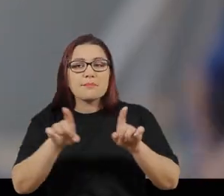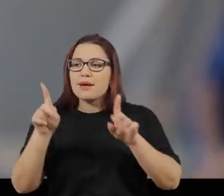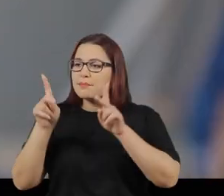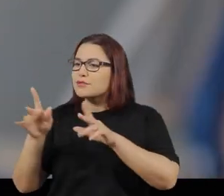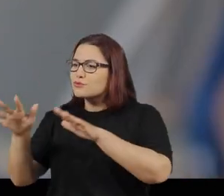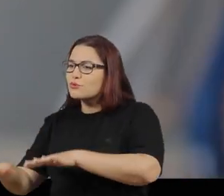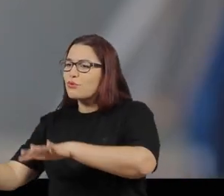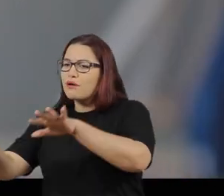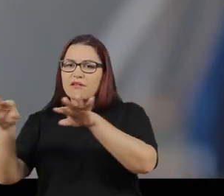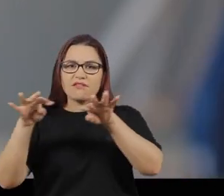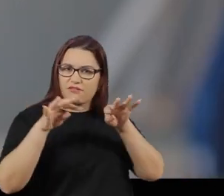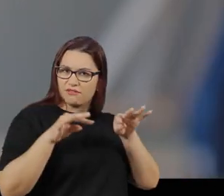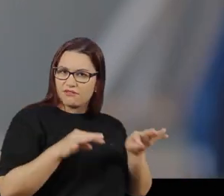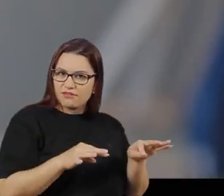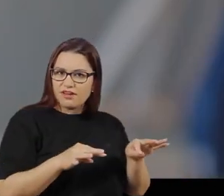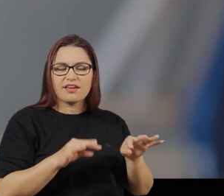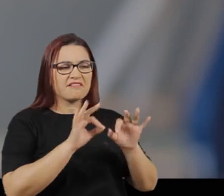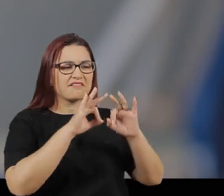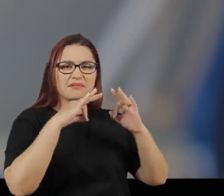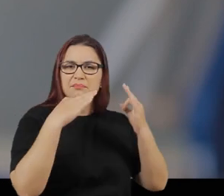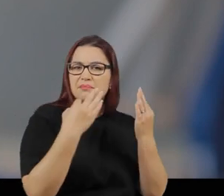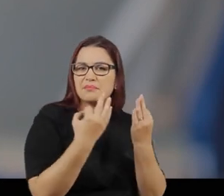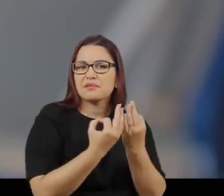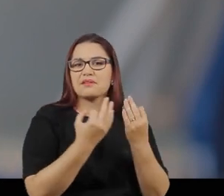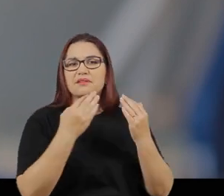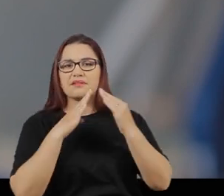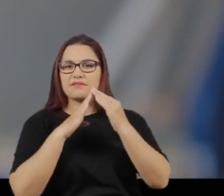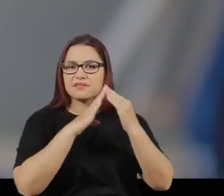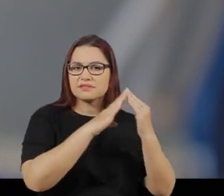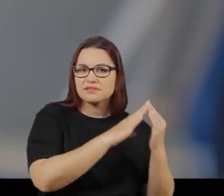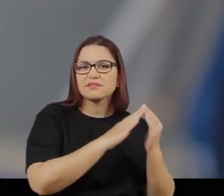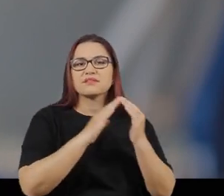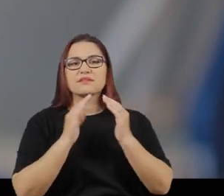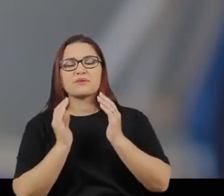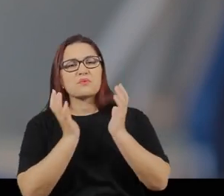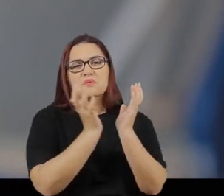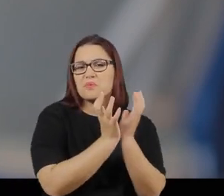para as pessoas que convivem, que são do contexto familiar,